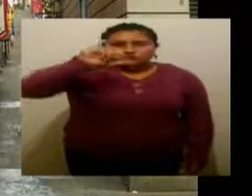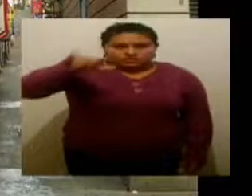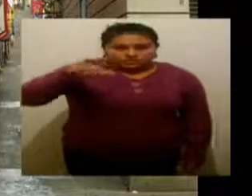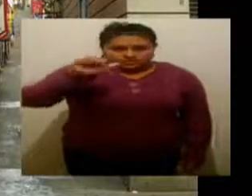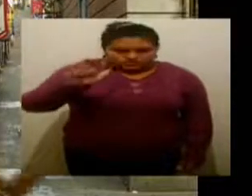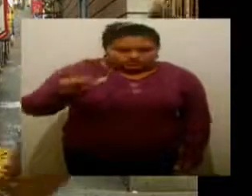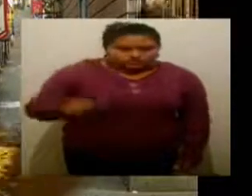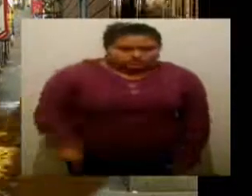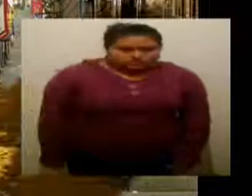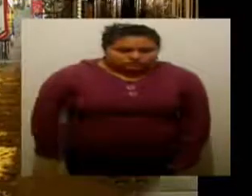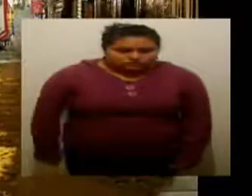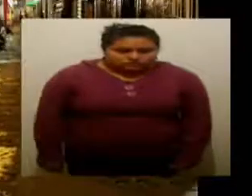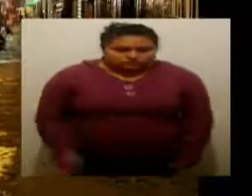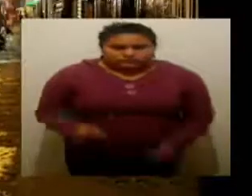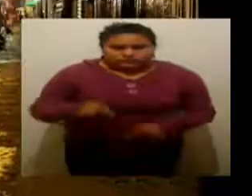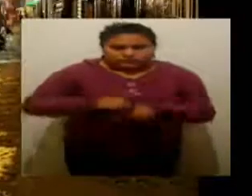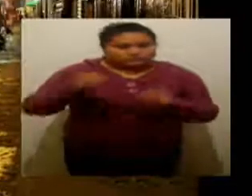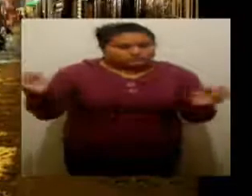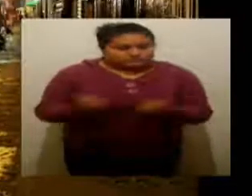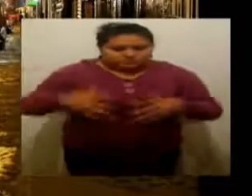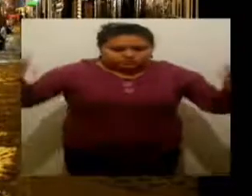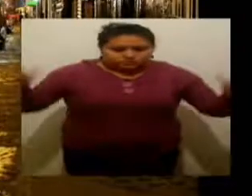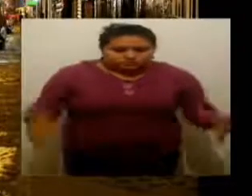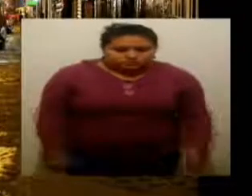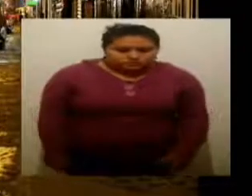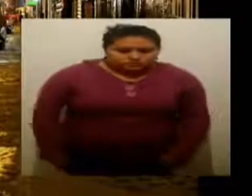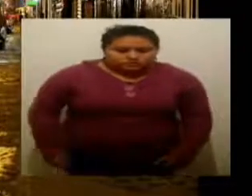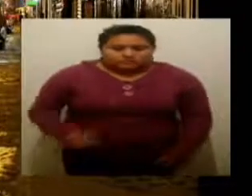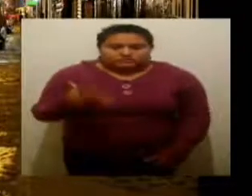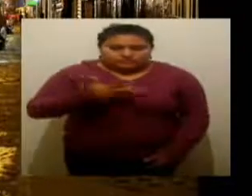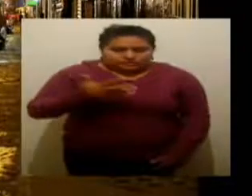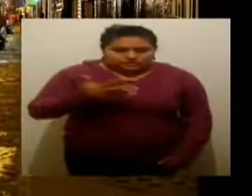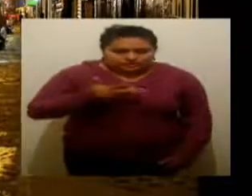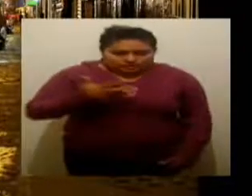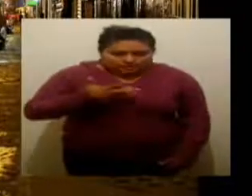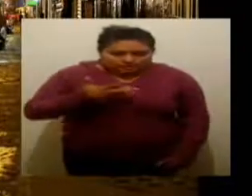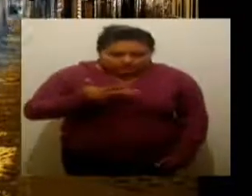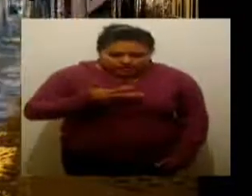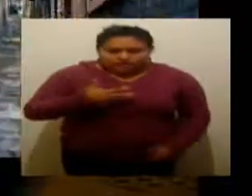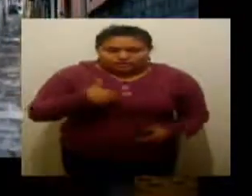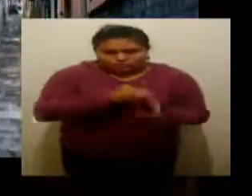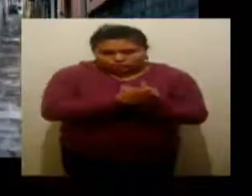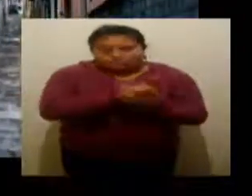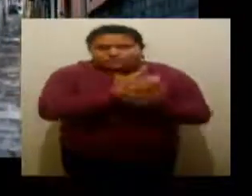La muchacha había jurado a su prometido al recibirla, jamás separarse de ella